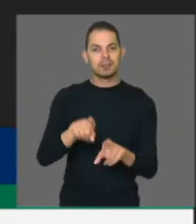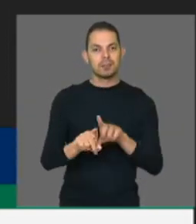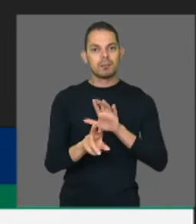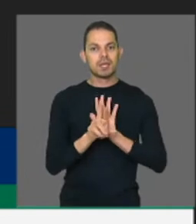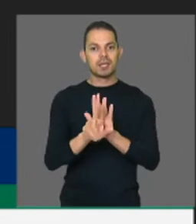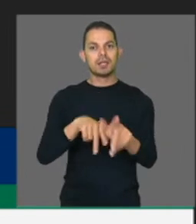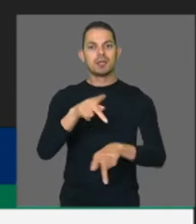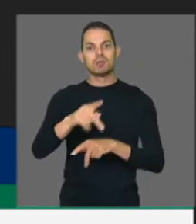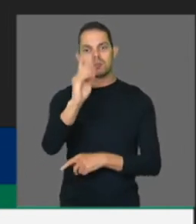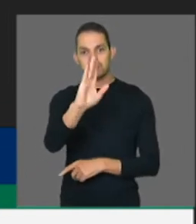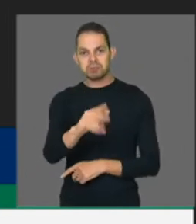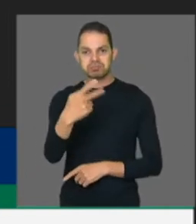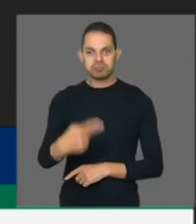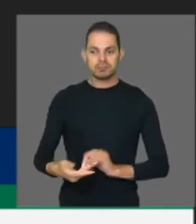REPRESENTANTES DO POVO NO CONGRESSO NACIONAL.